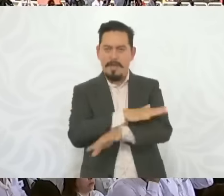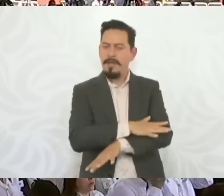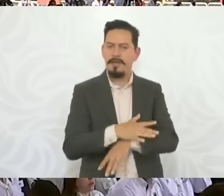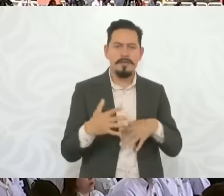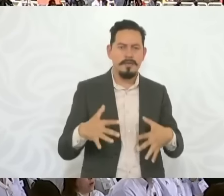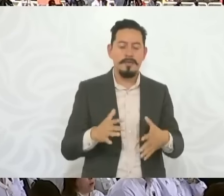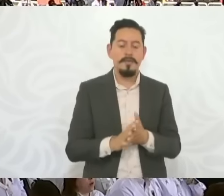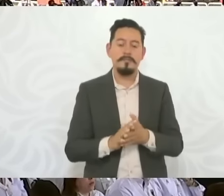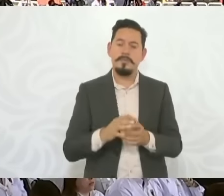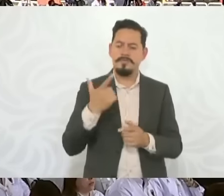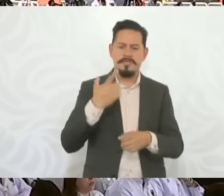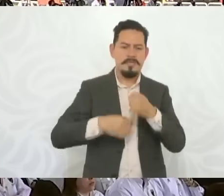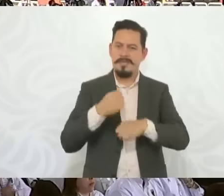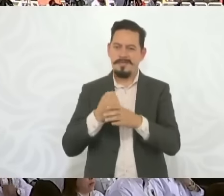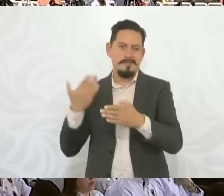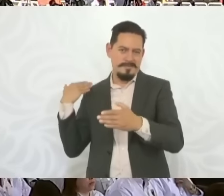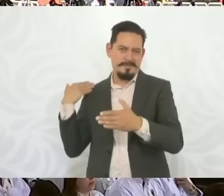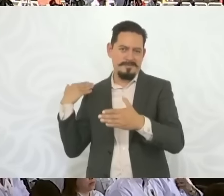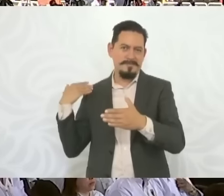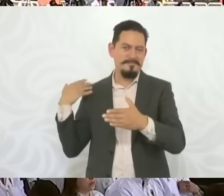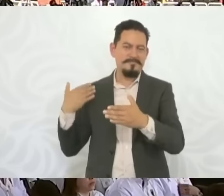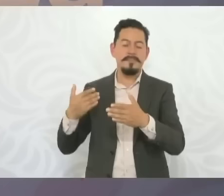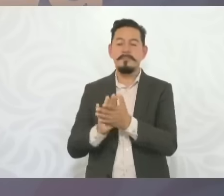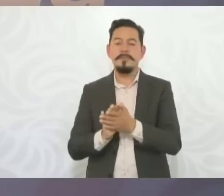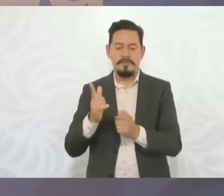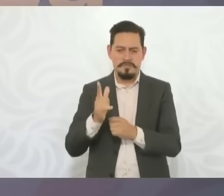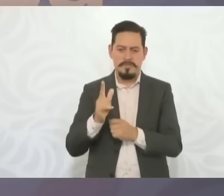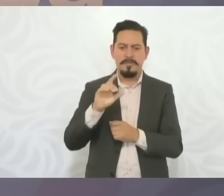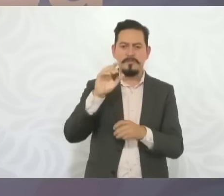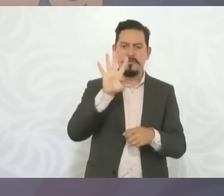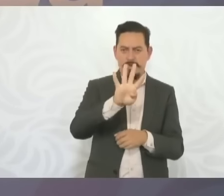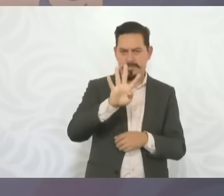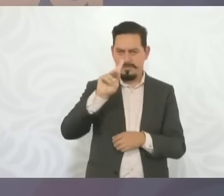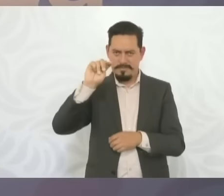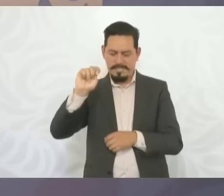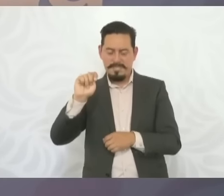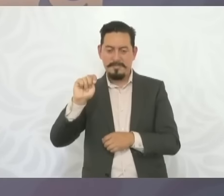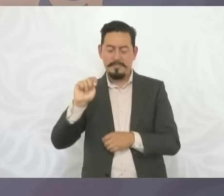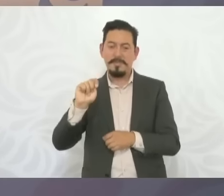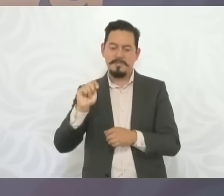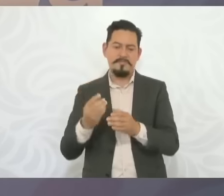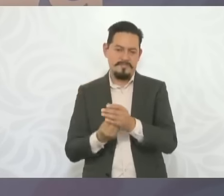7 años con la llegada de los gobiernos de la cuarta transformación, si bien por supuesto no